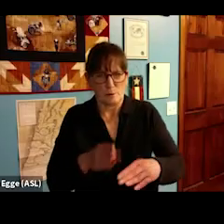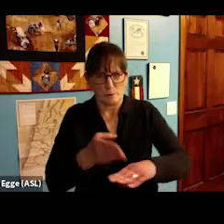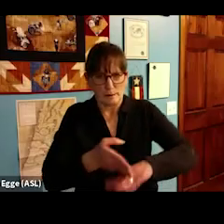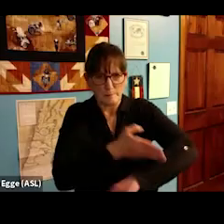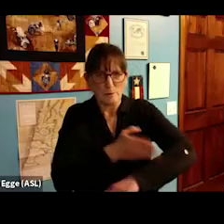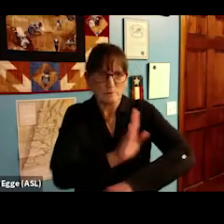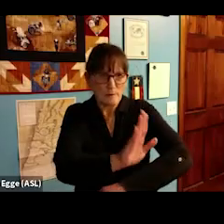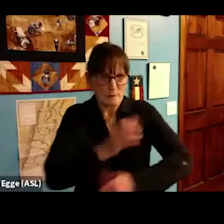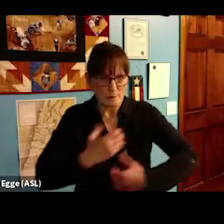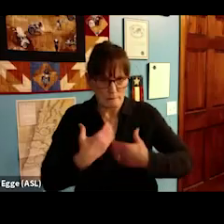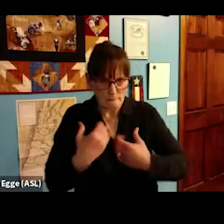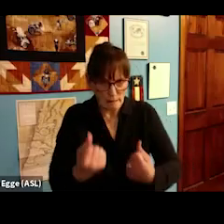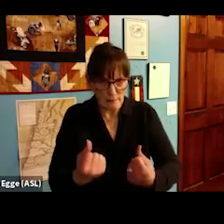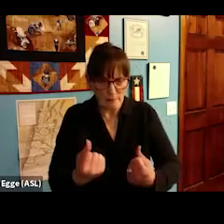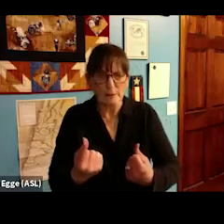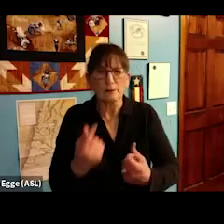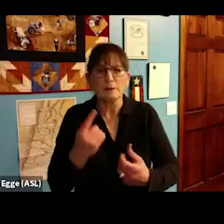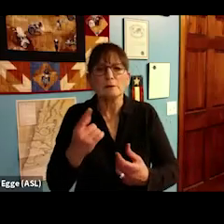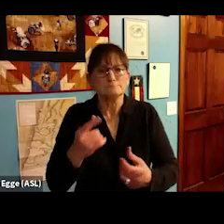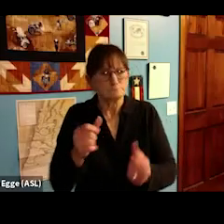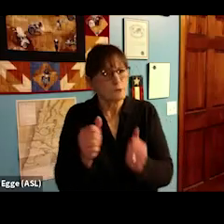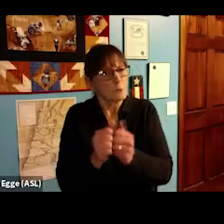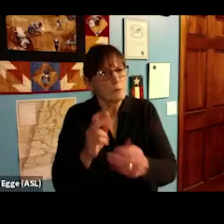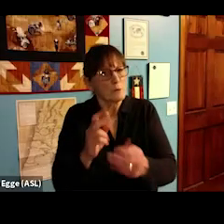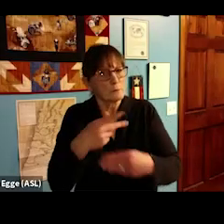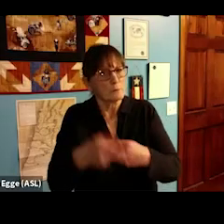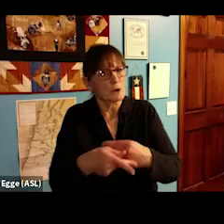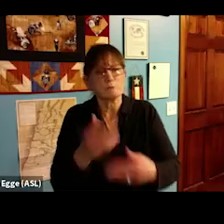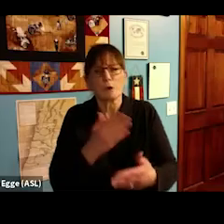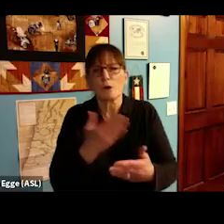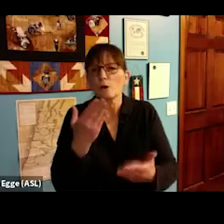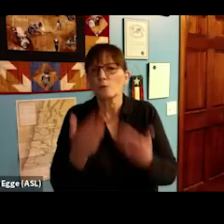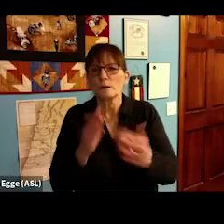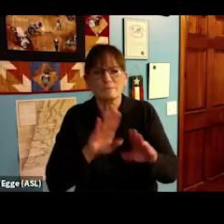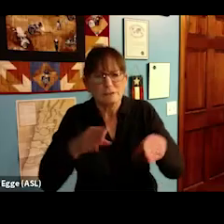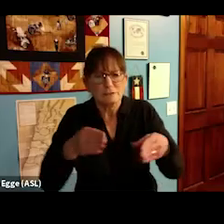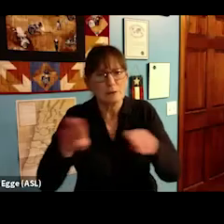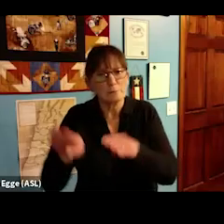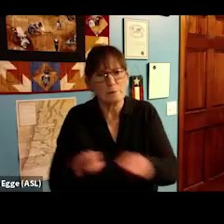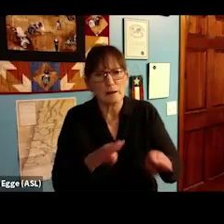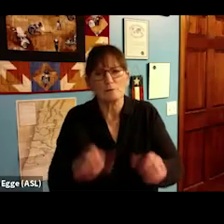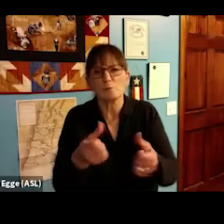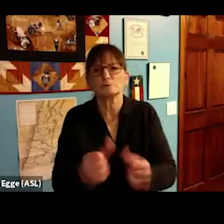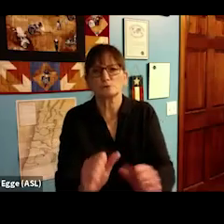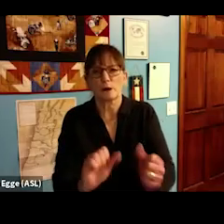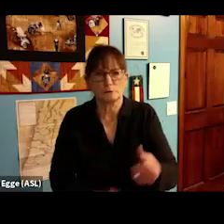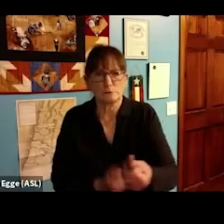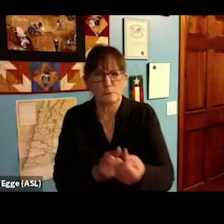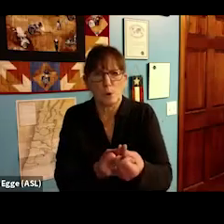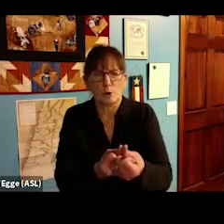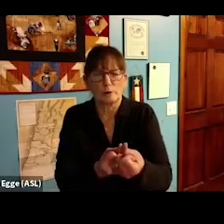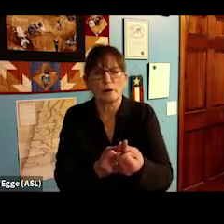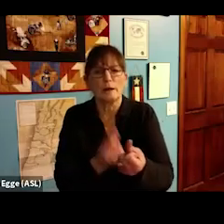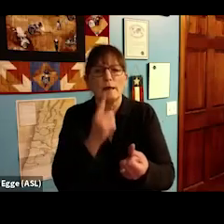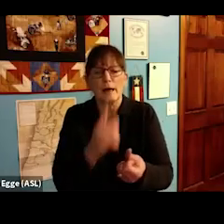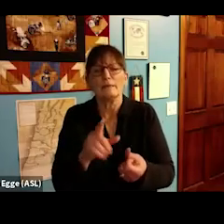en la Administración del Seguro Social. He estado en la agencia ahora 37 años. Crecí aquí, nunca trabajé en ningún otro lugar